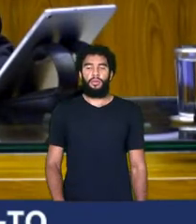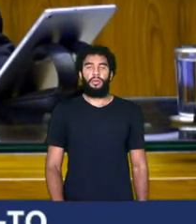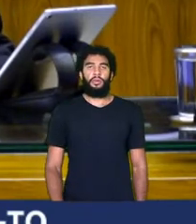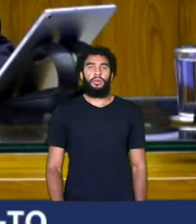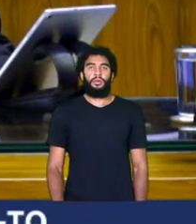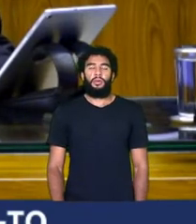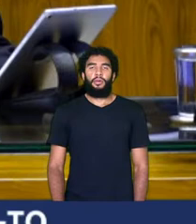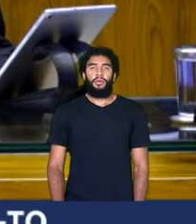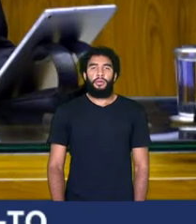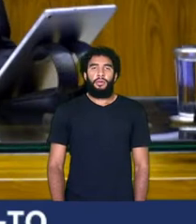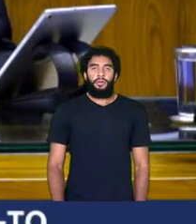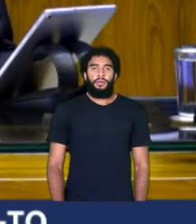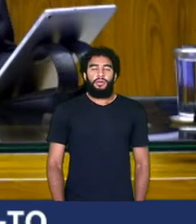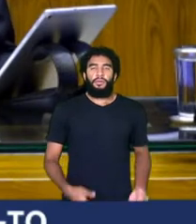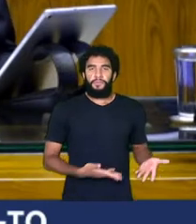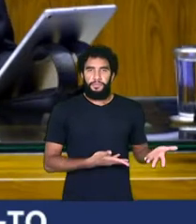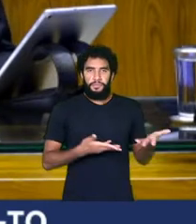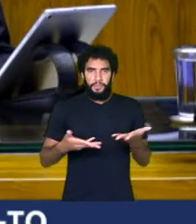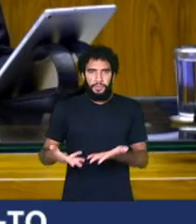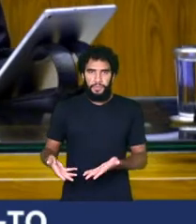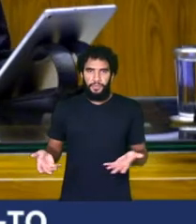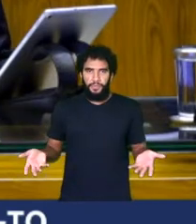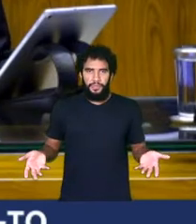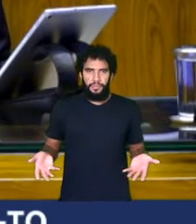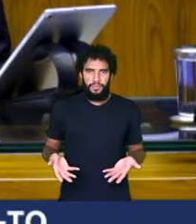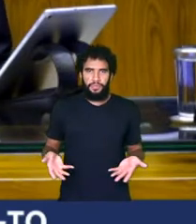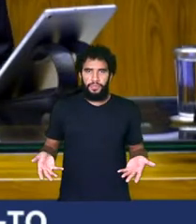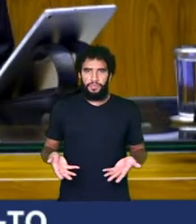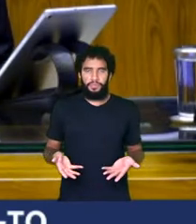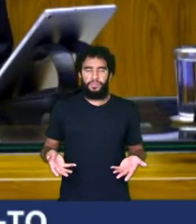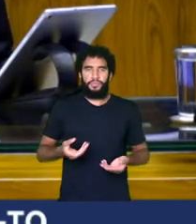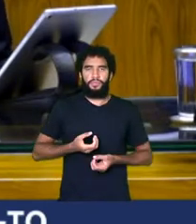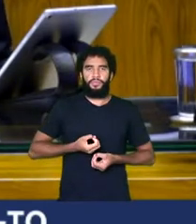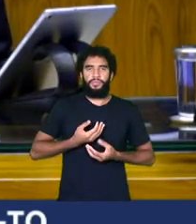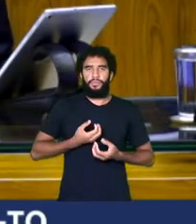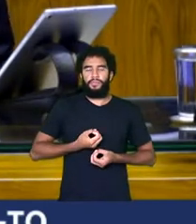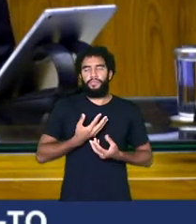DE TOCANTINS. VAMOS CONVIDAR PARA FAZER USO DOS BREVES